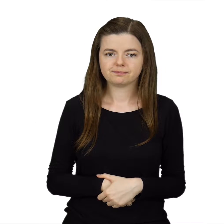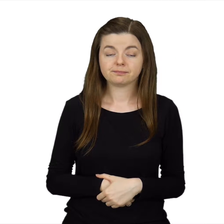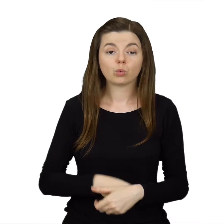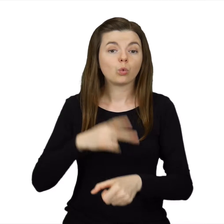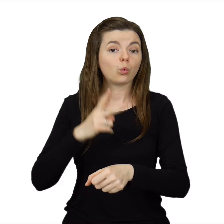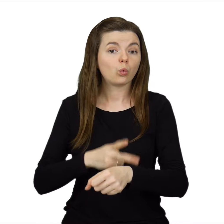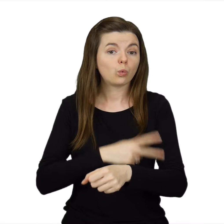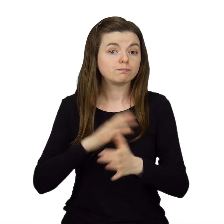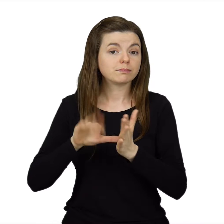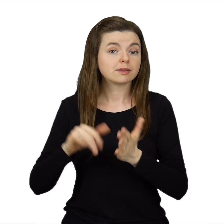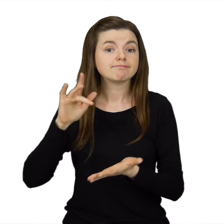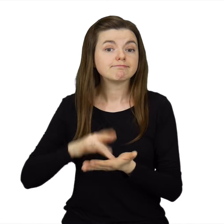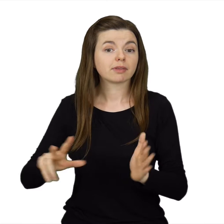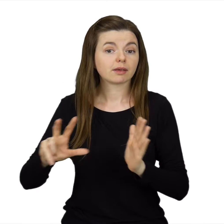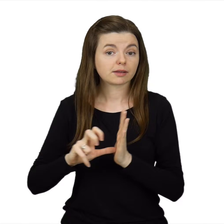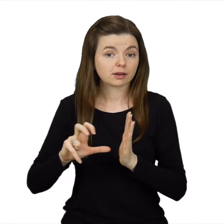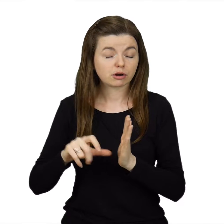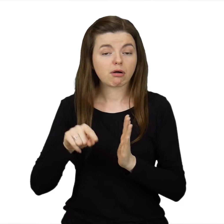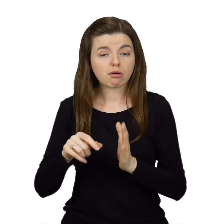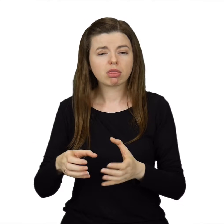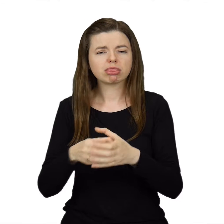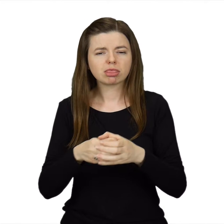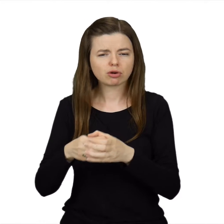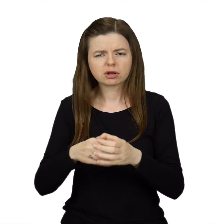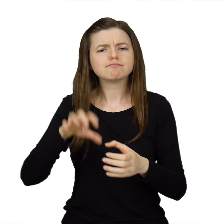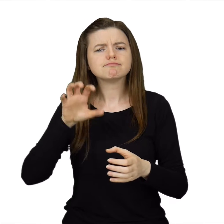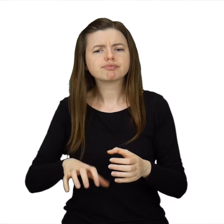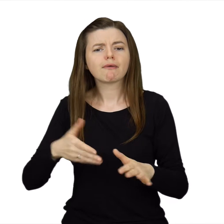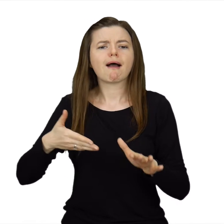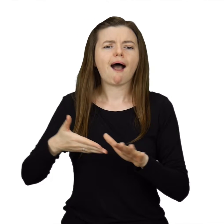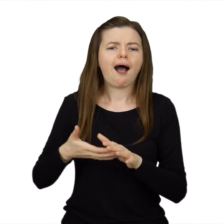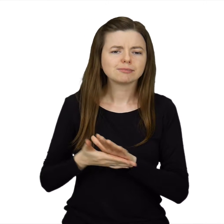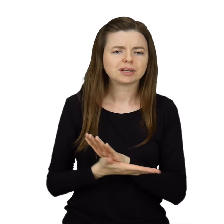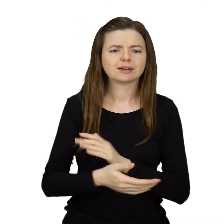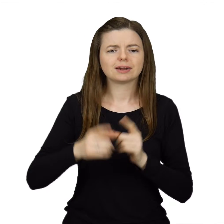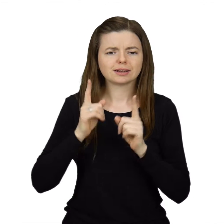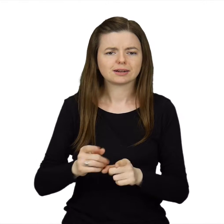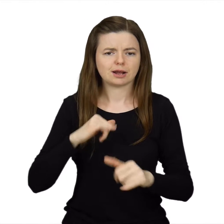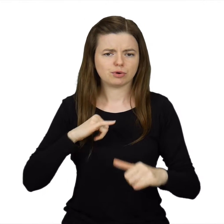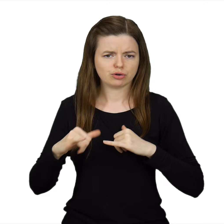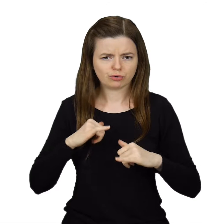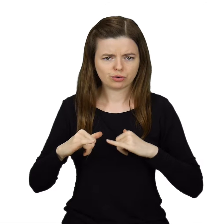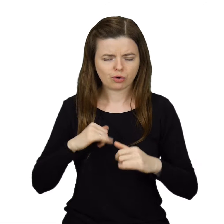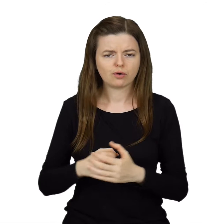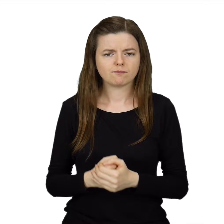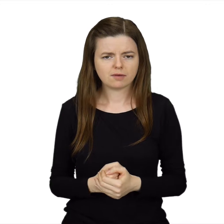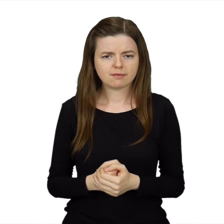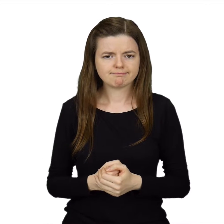Urząd Miejski w Giżycku to jednostka administracji samorządowej.